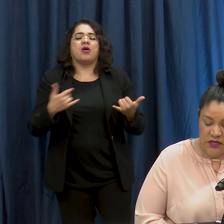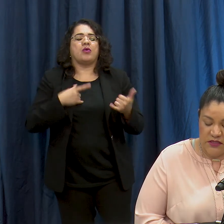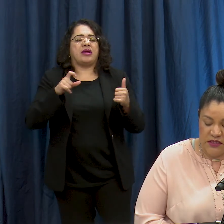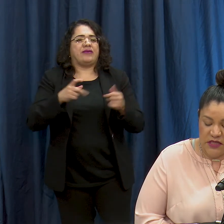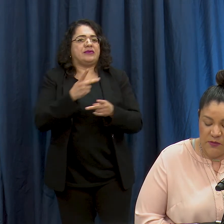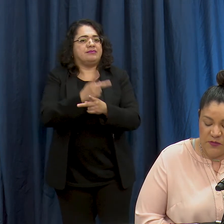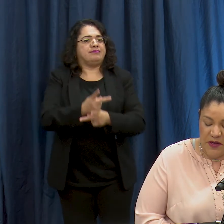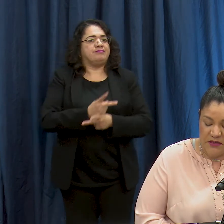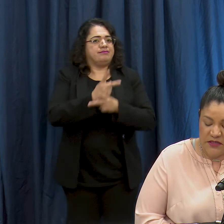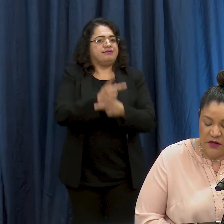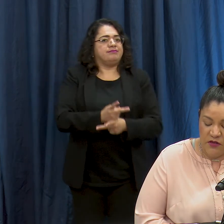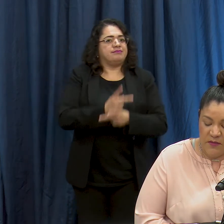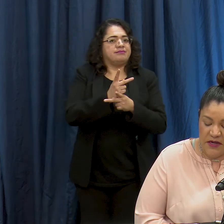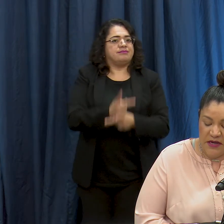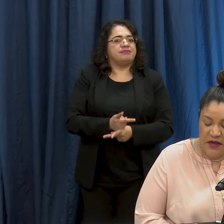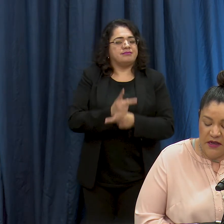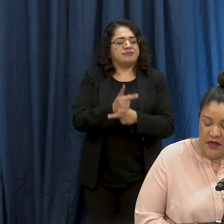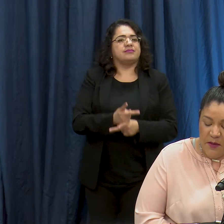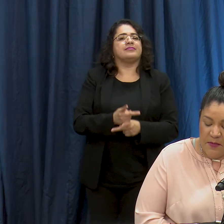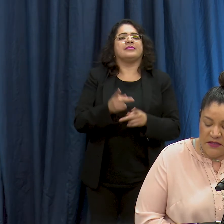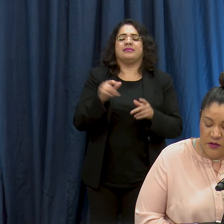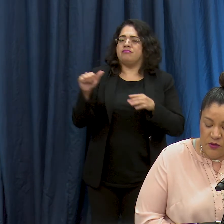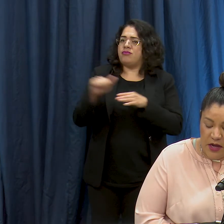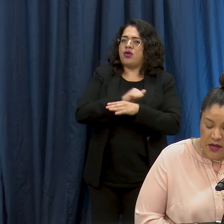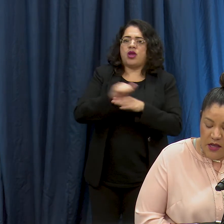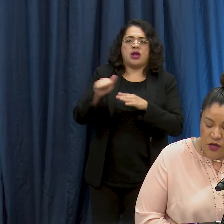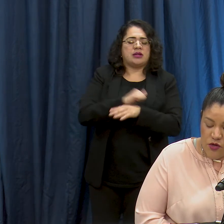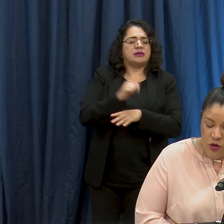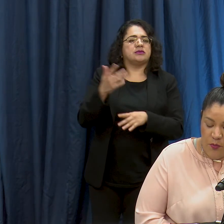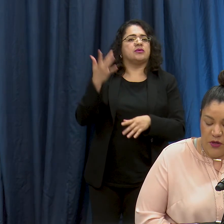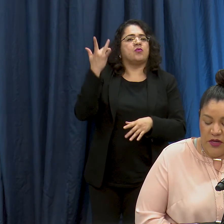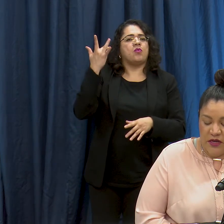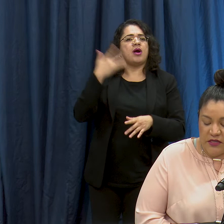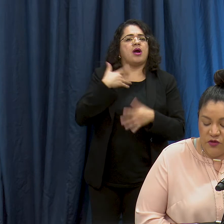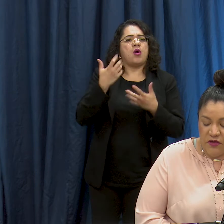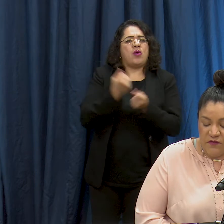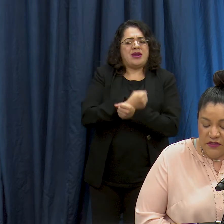necesitamos para ser lo de manera ma Segura no porque el riesgo de infección